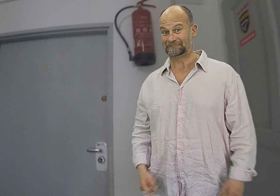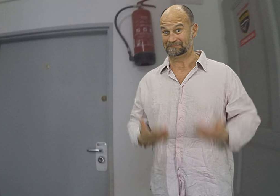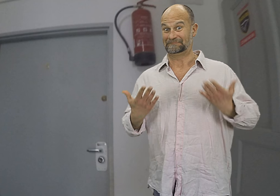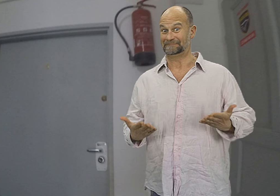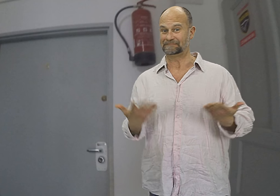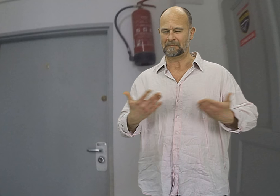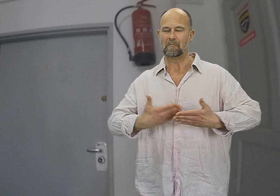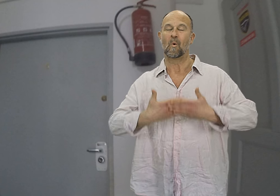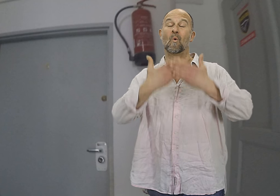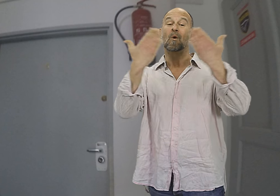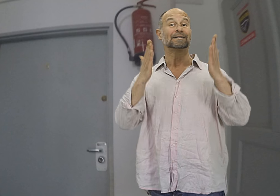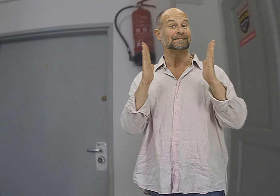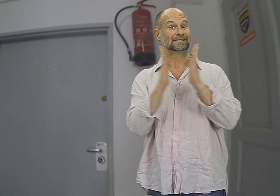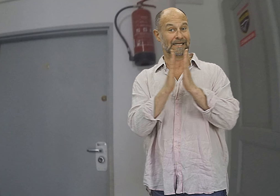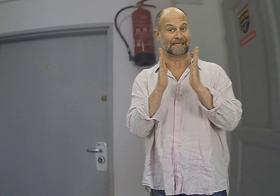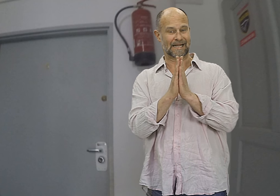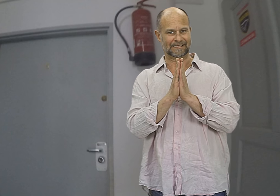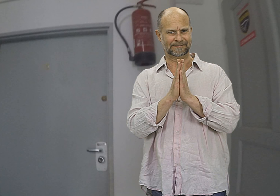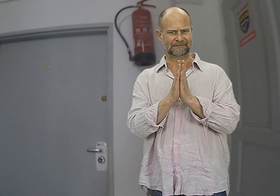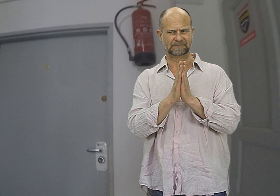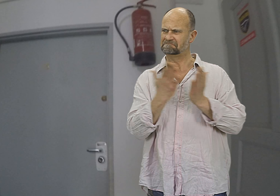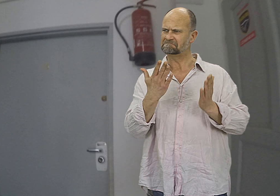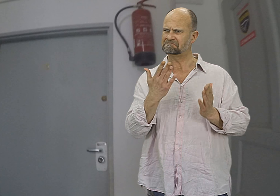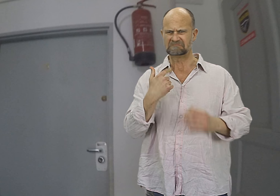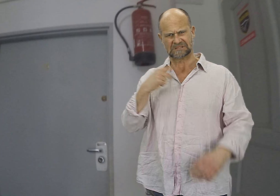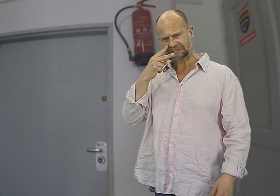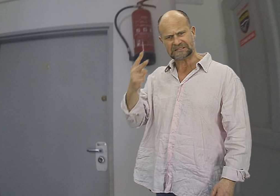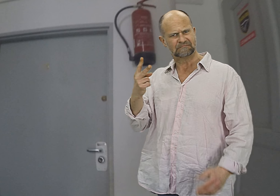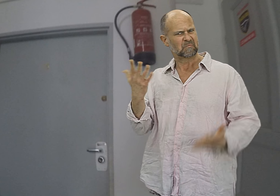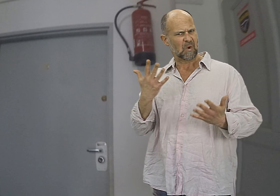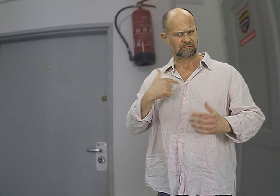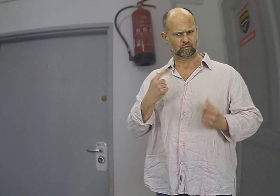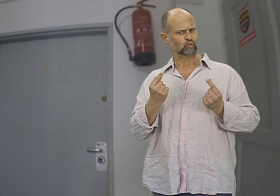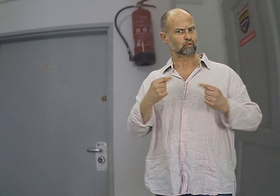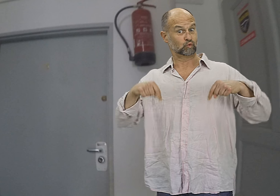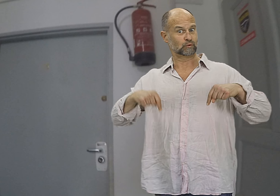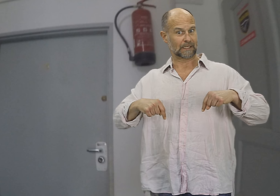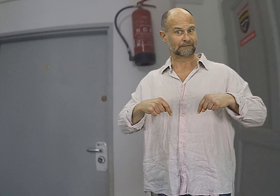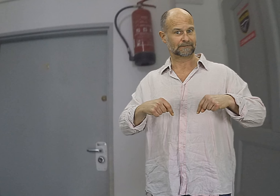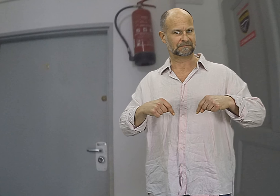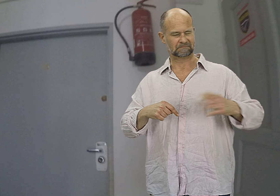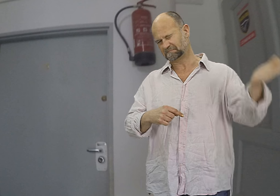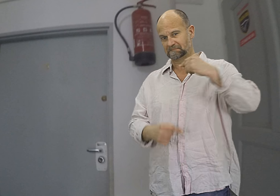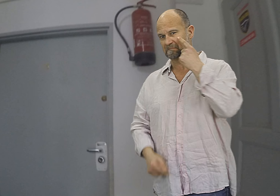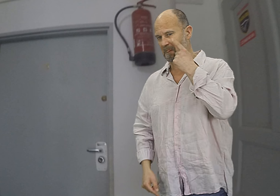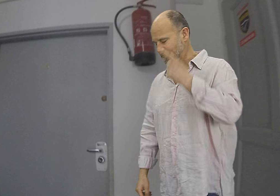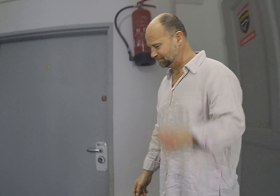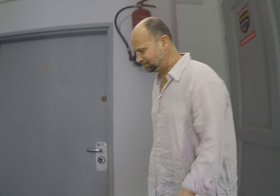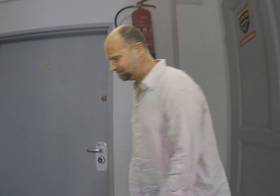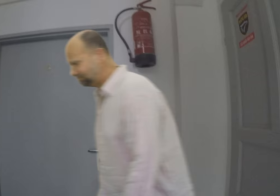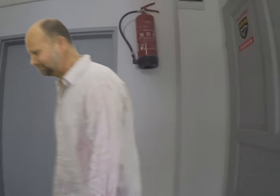Am nächsten Tag am (Sonntag-)Morgen ging es weiter... Was haben wir gemacht? Seht selbst...